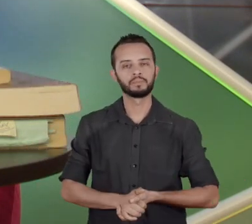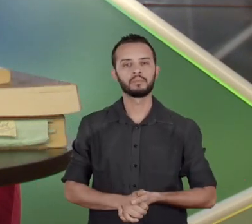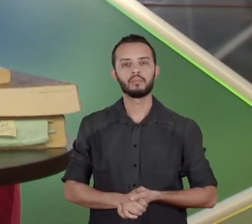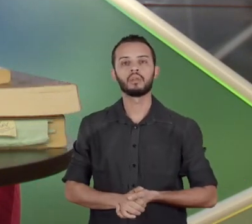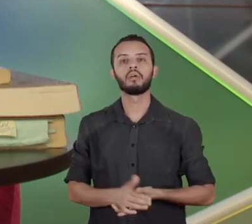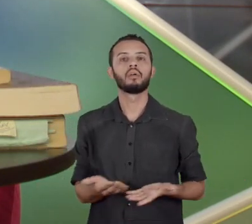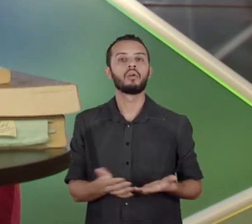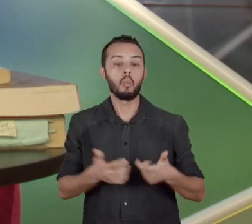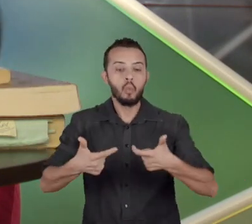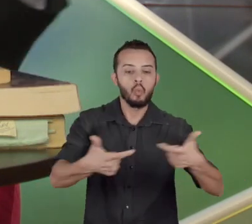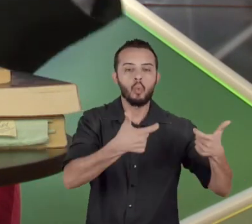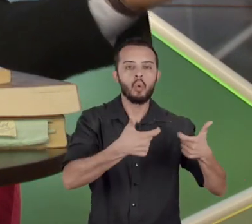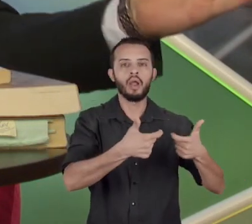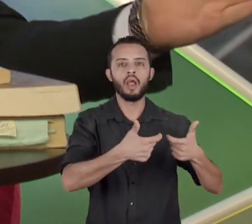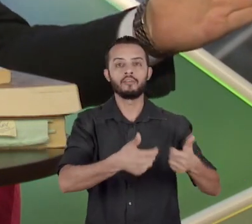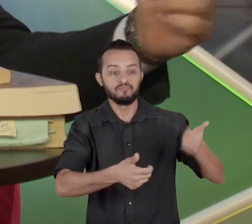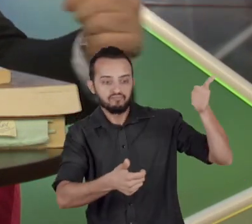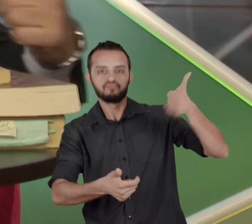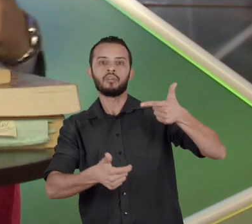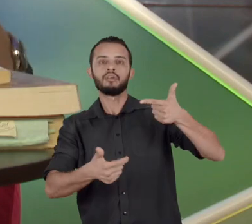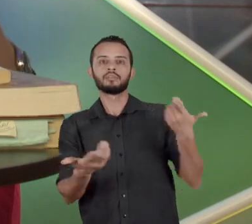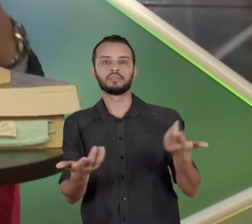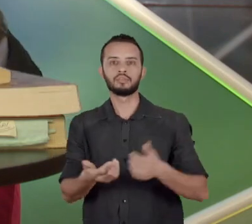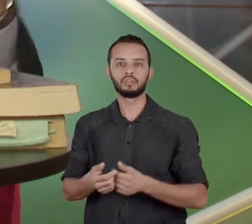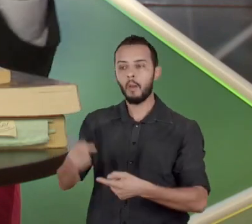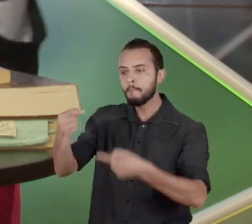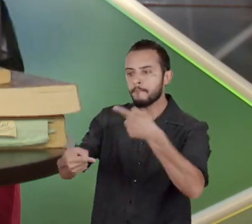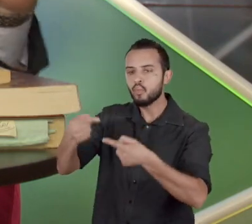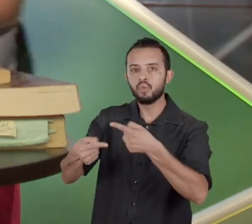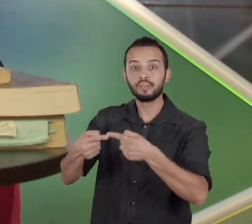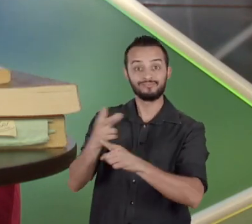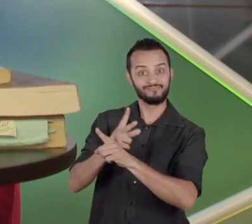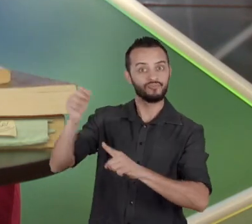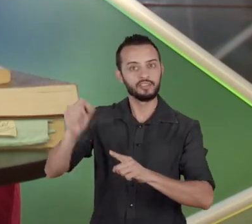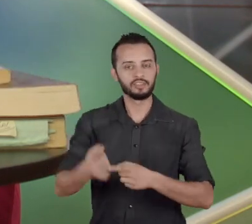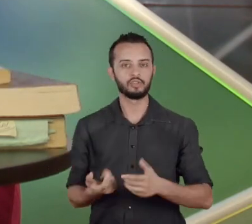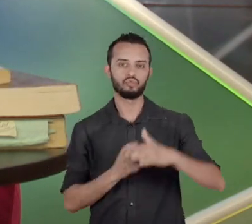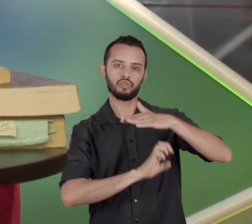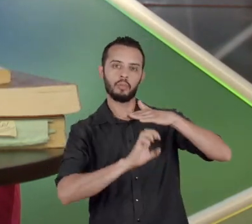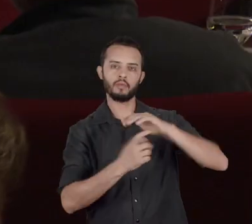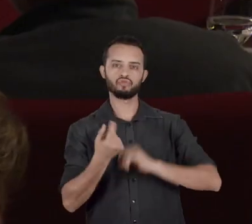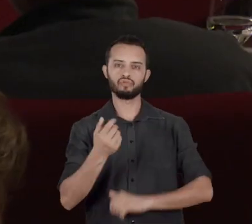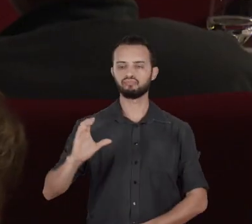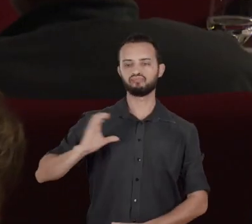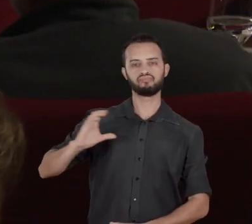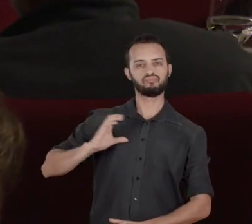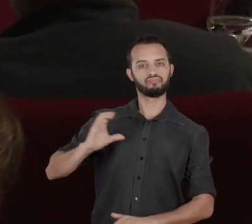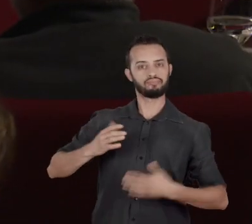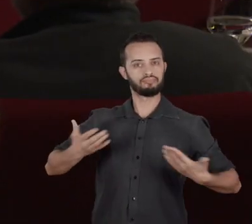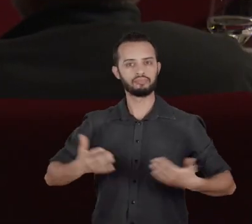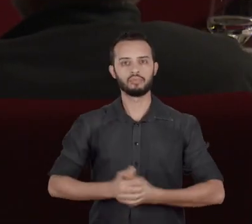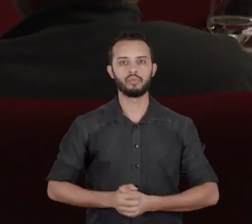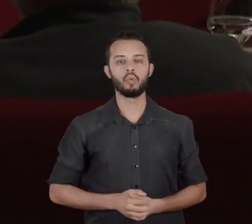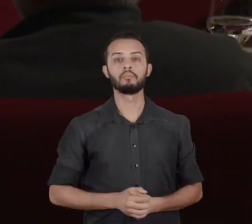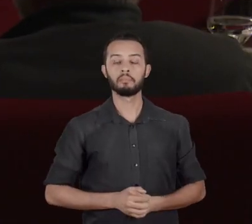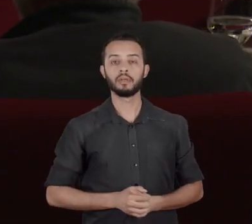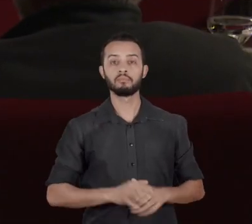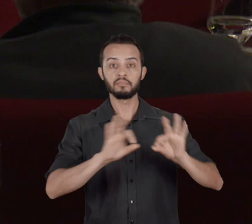Me sair bem na guerra, me sair bem na política, me sair bem nos negócios, digamos assim. Ou cumpro com as minhas obrigações familiares,